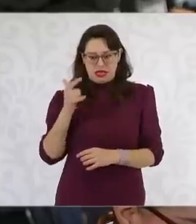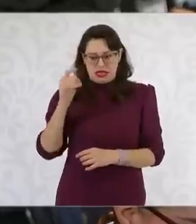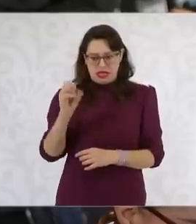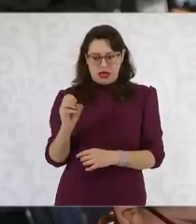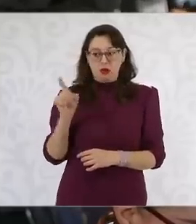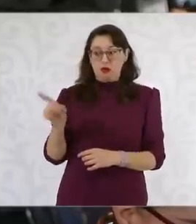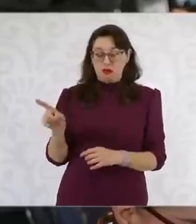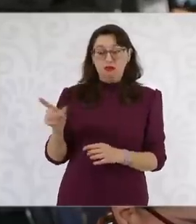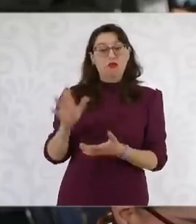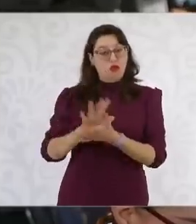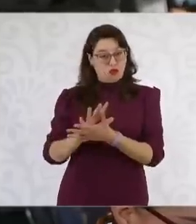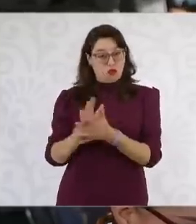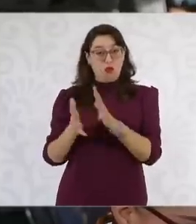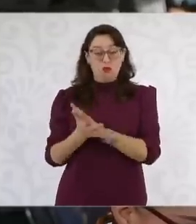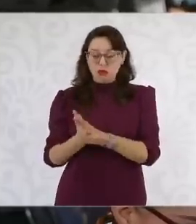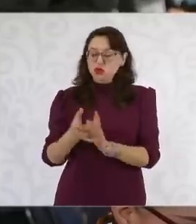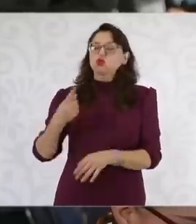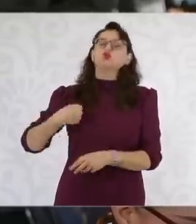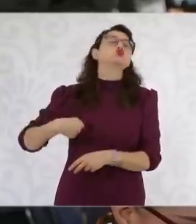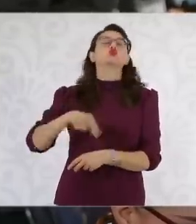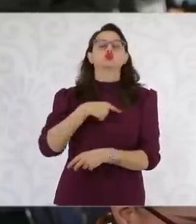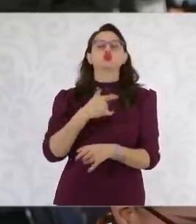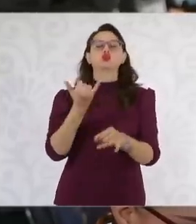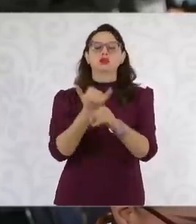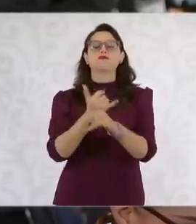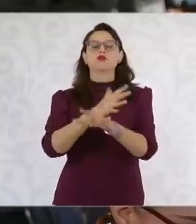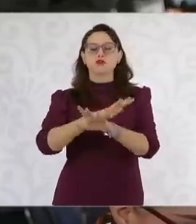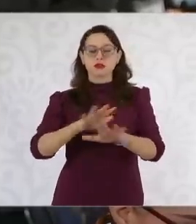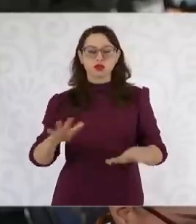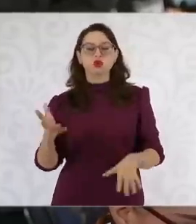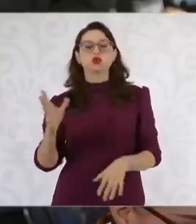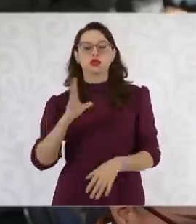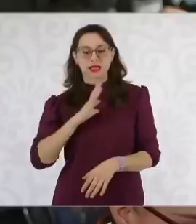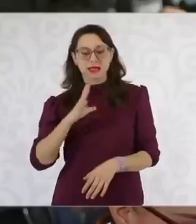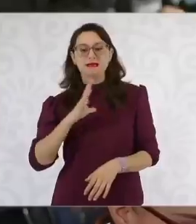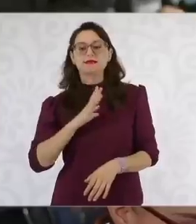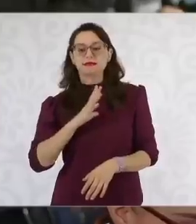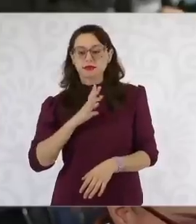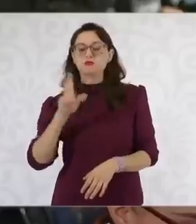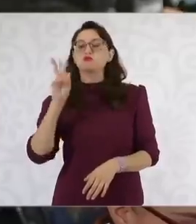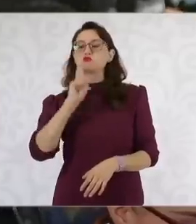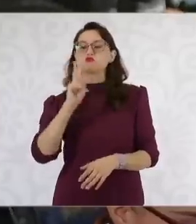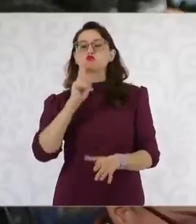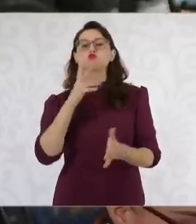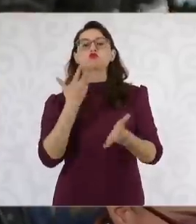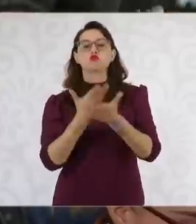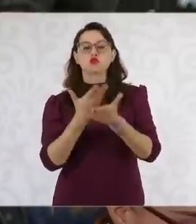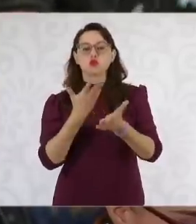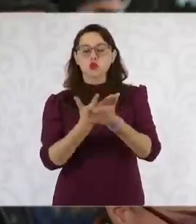Contamos con un testimonio que pudieran testificar que así fue hay alguna investigación que tengan